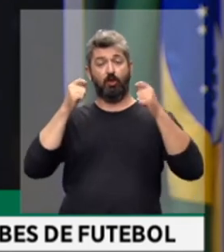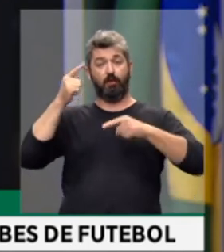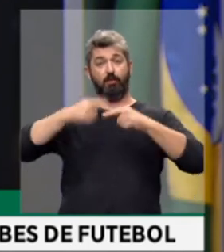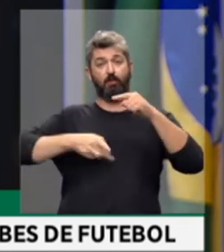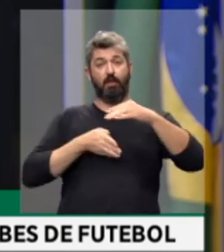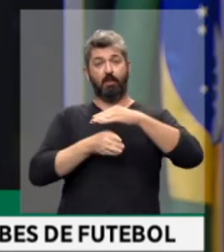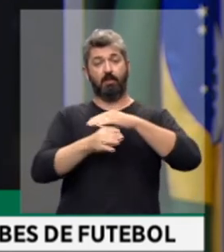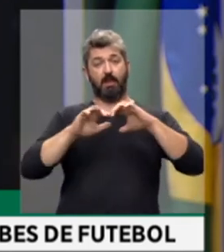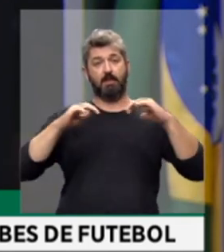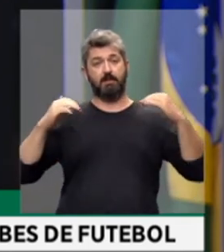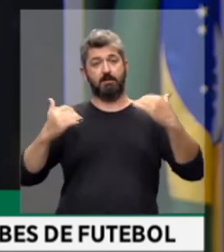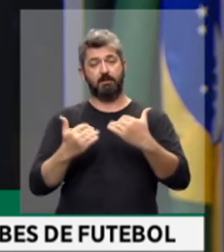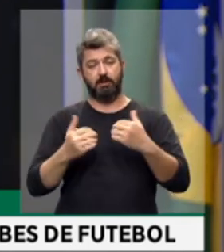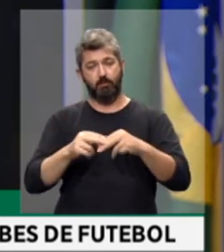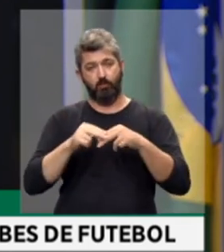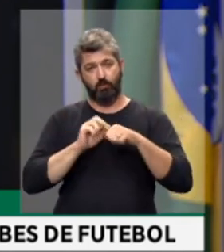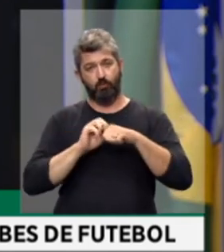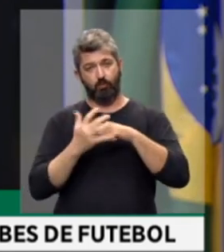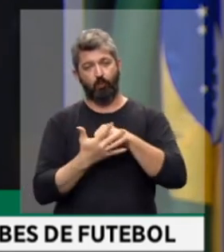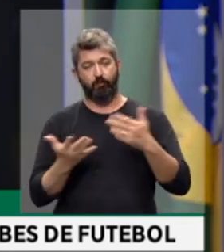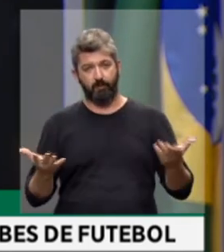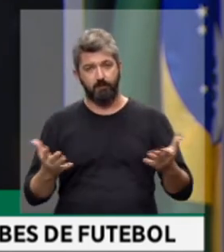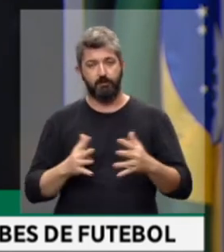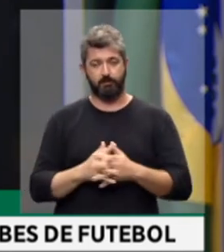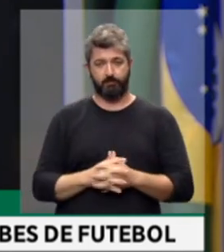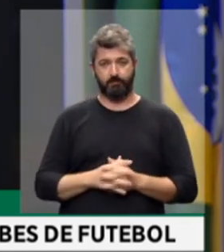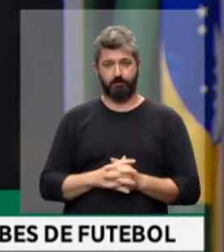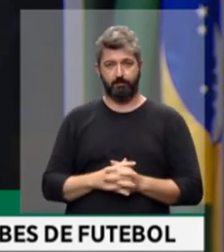DOS JOGOS NÃO ESTÃO MAIS ARRECADANDO NOS JOGOS OBVIAMENTE PORQUE A TORCIDA ESTÁ PROIBIDA DE ENTRAR